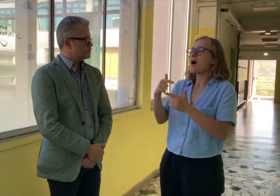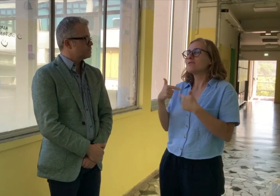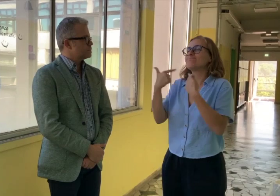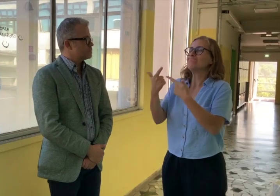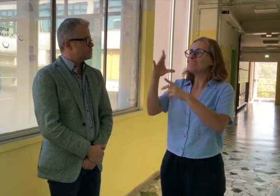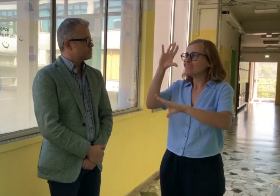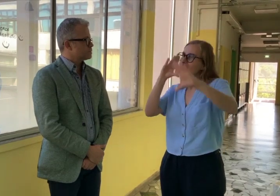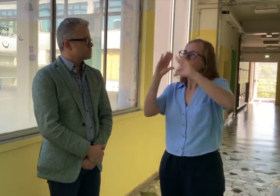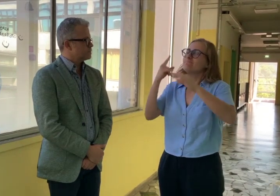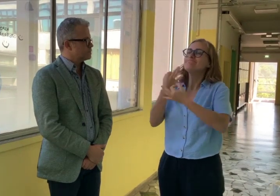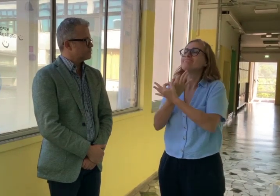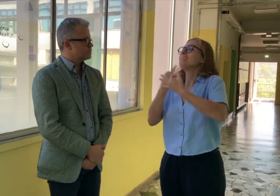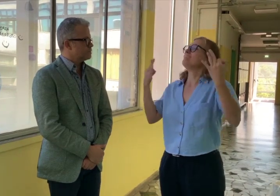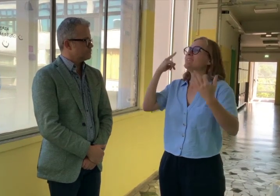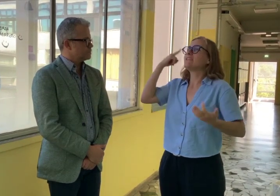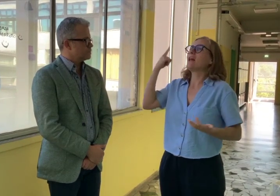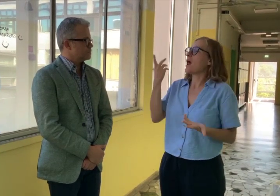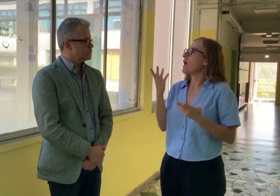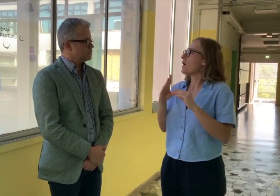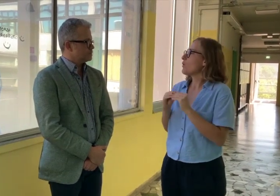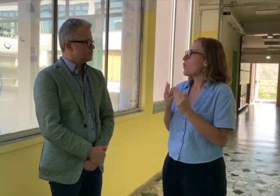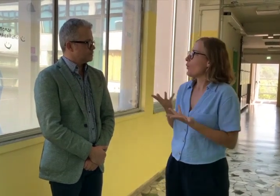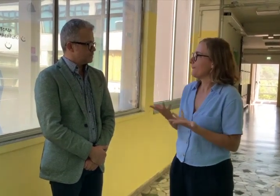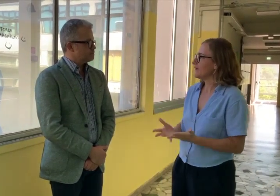cosa dovrebbero trovare per avere un apprendimento ideale?